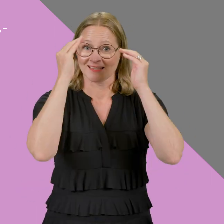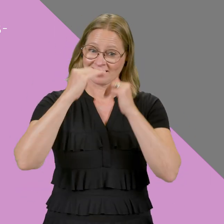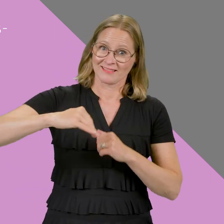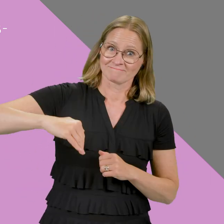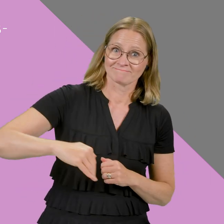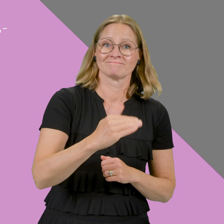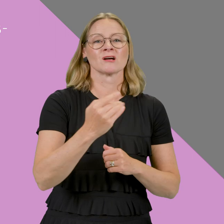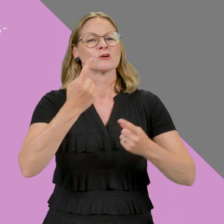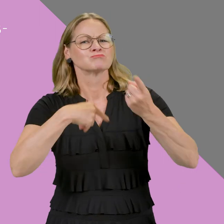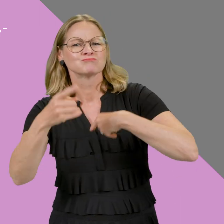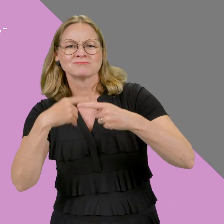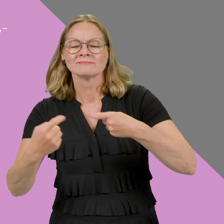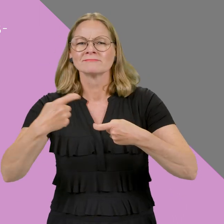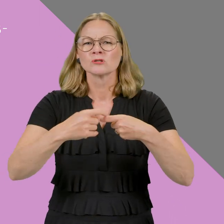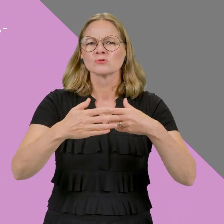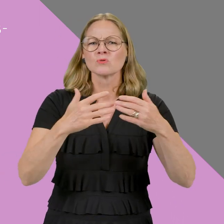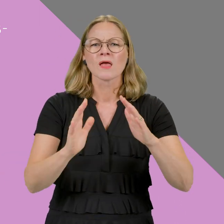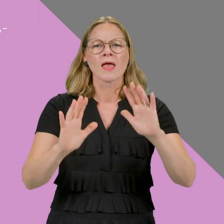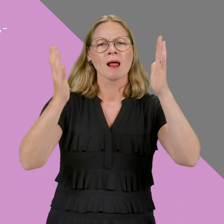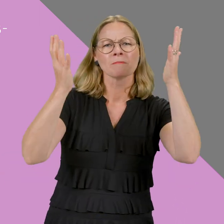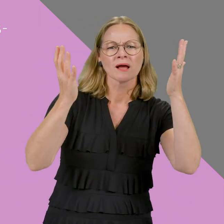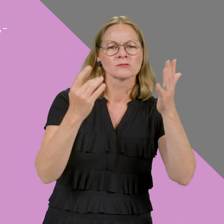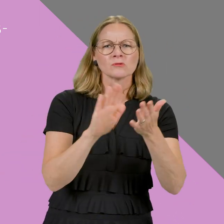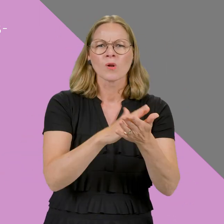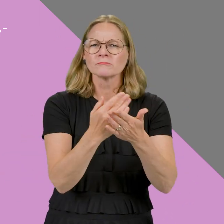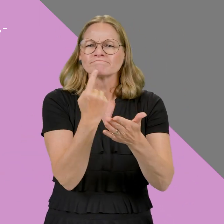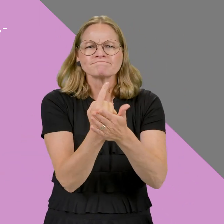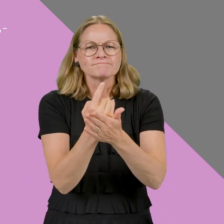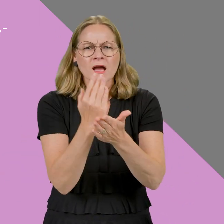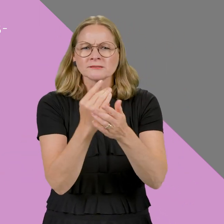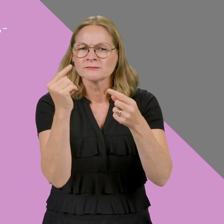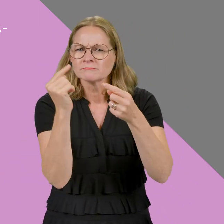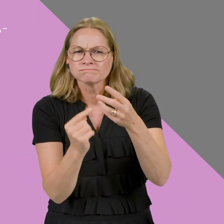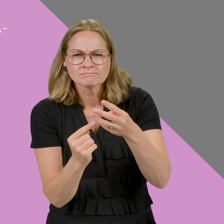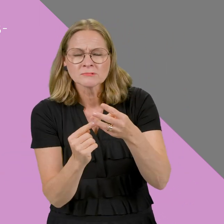Tapahtuman aikana käydään läpi työelämätulkkausten keskeisiä asioita, -